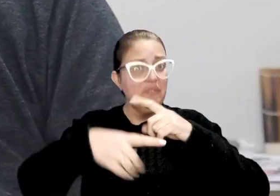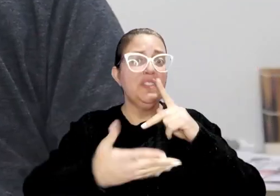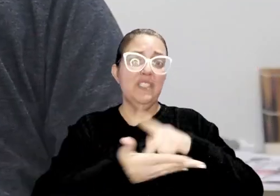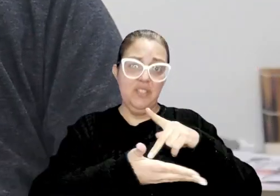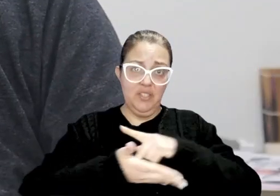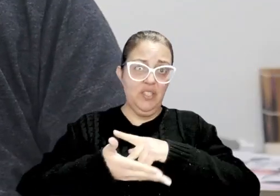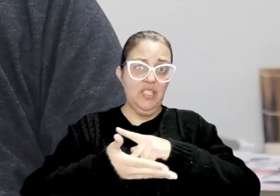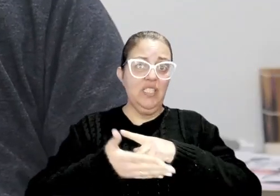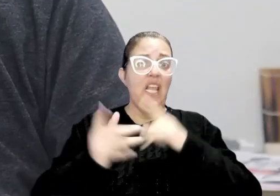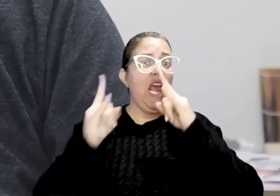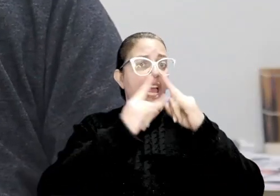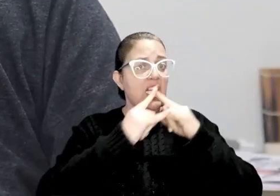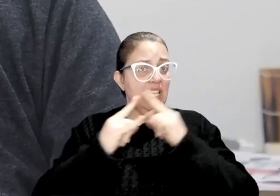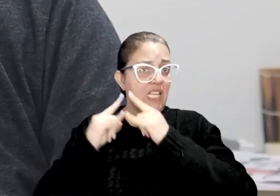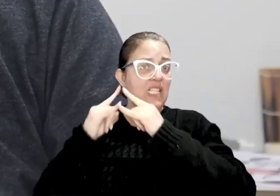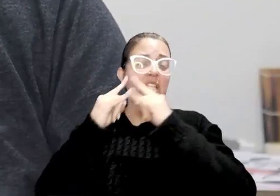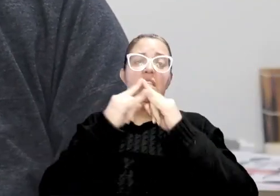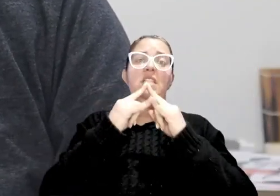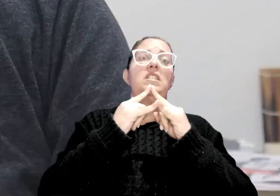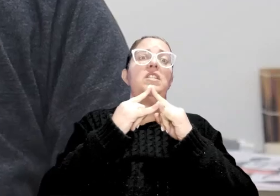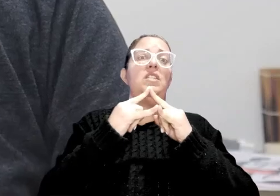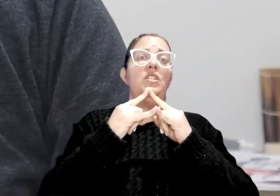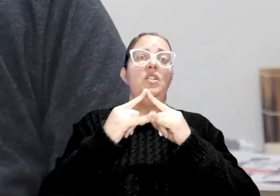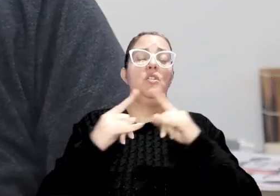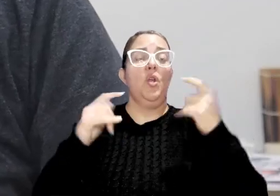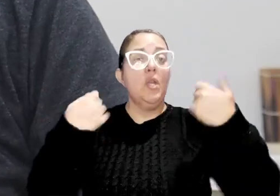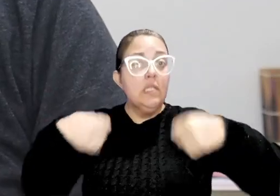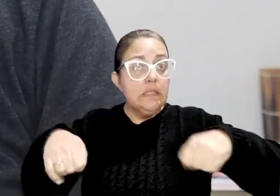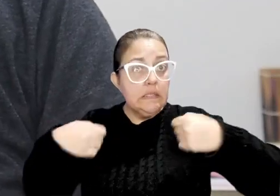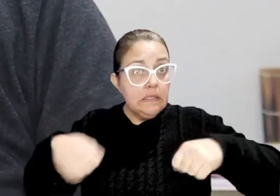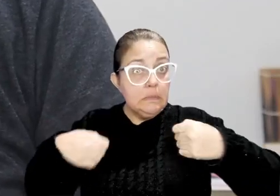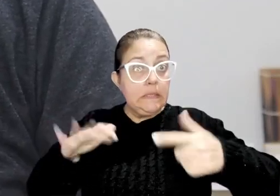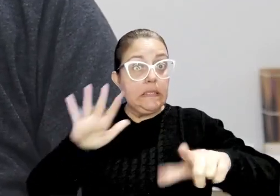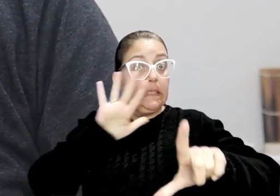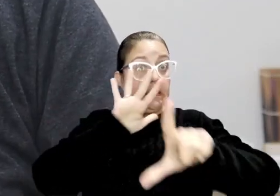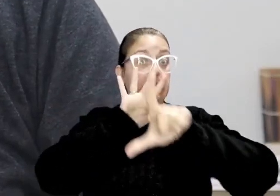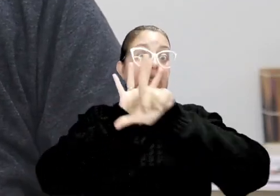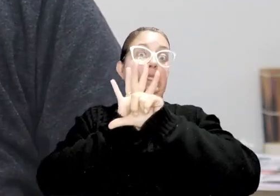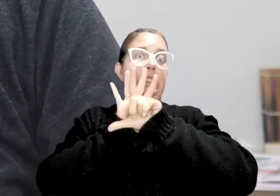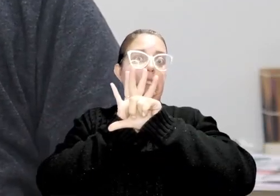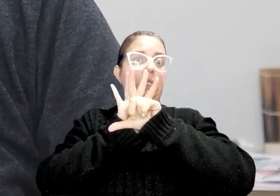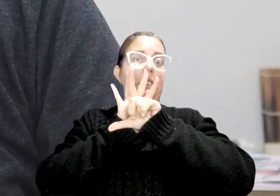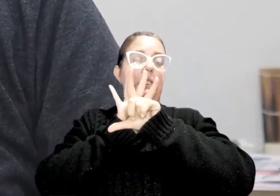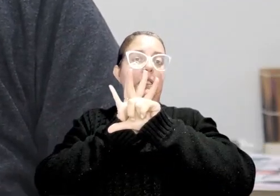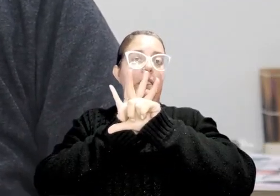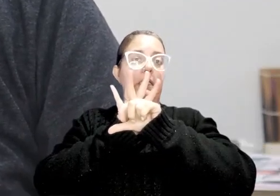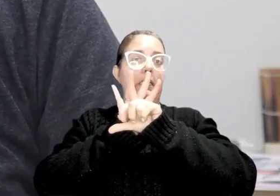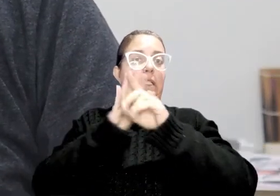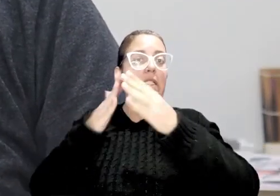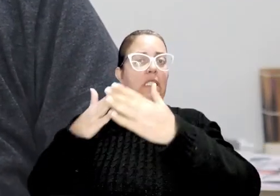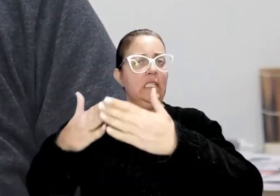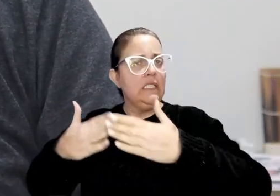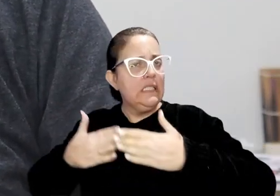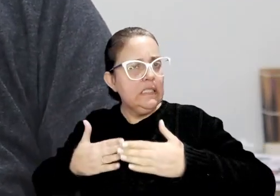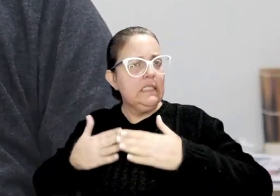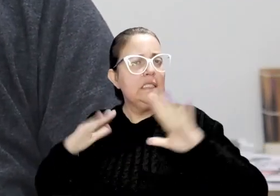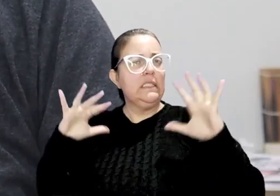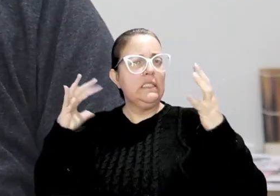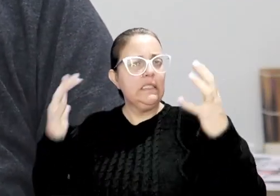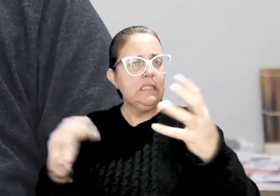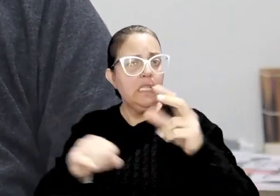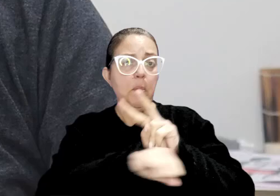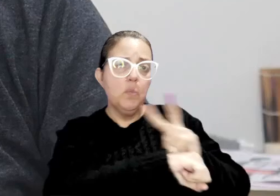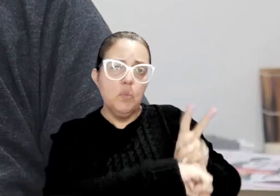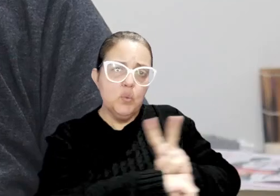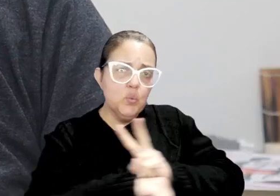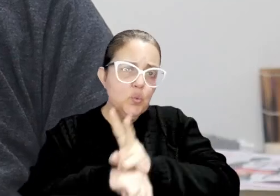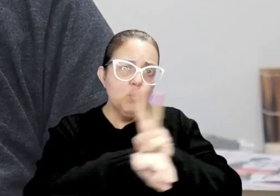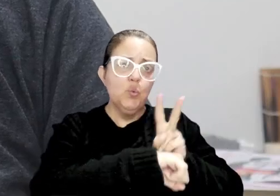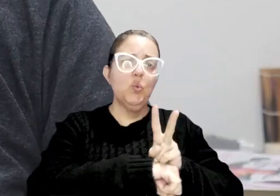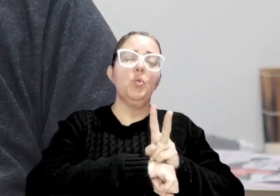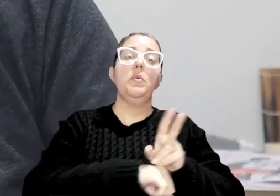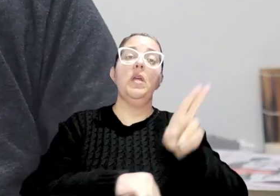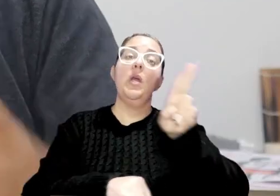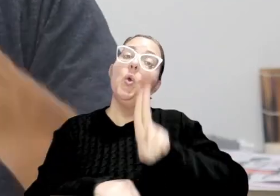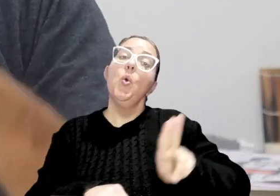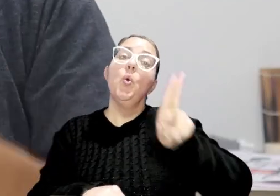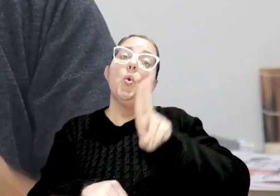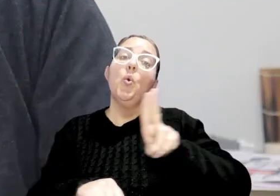precisam fazer isso legalmente para licenciamento para monitoramento costumam usar padrões bastante